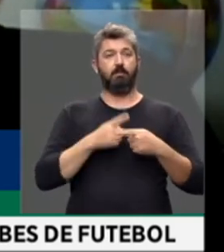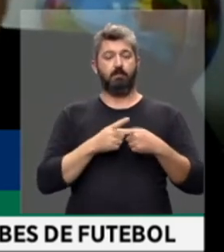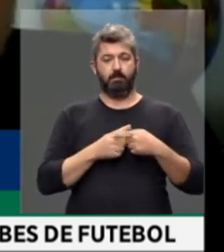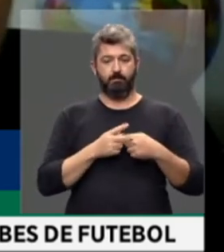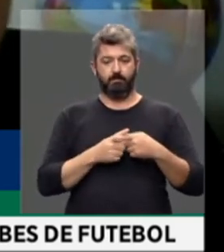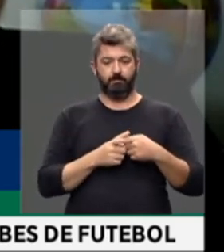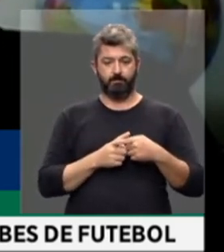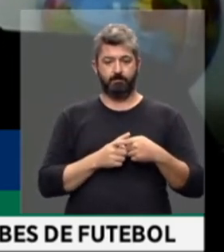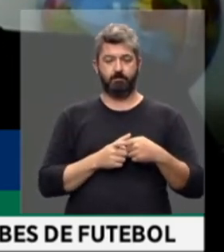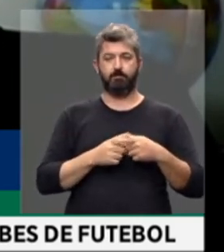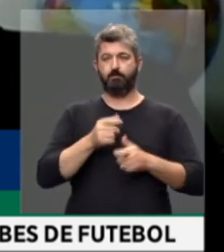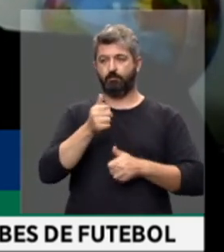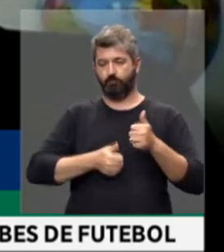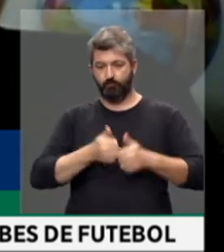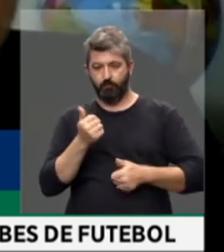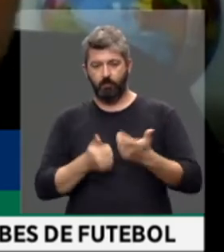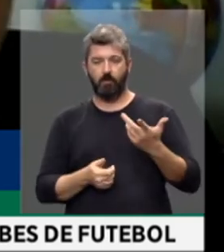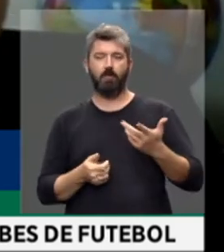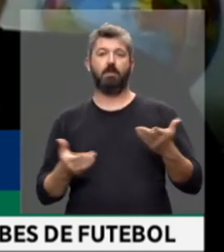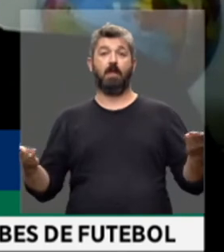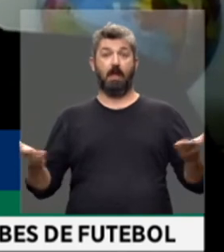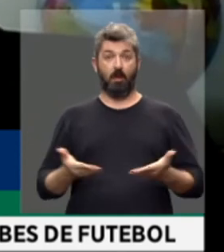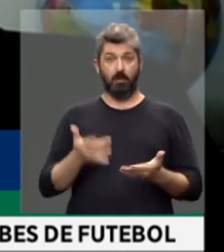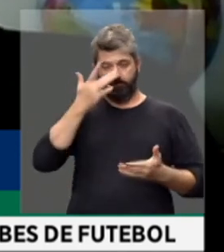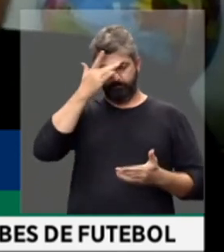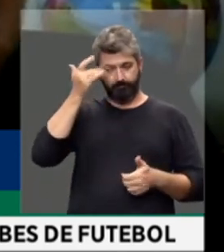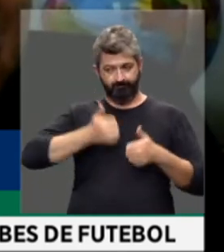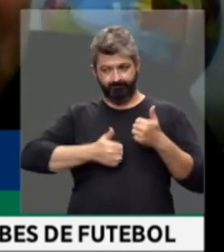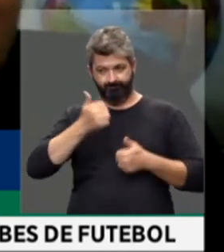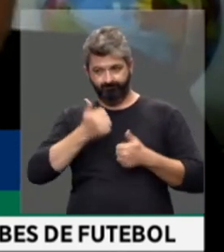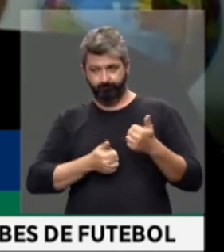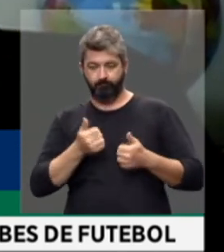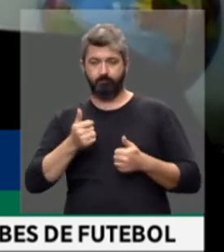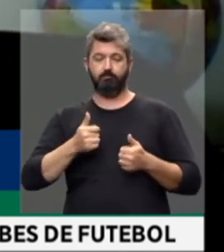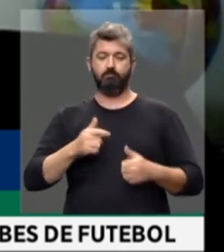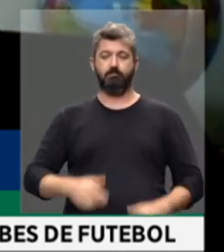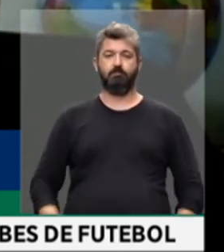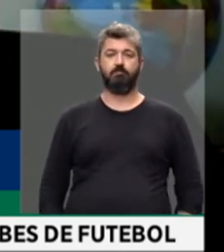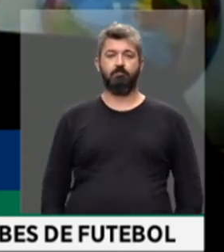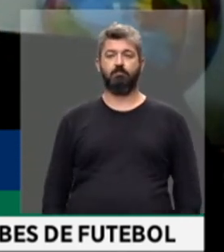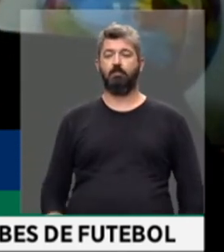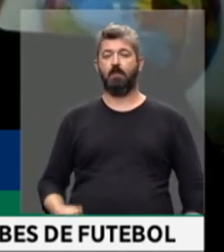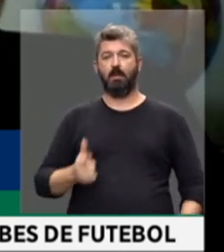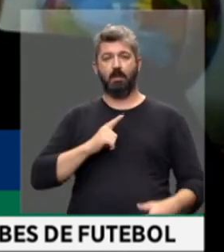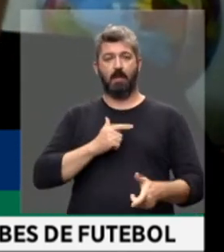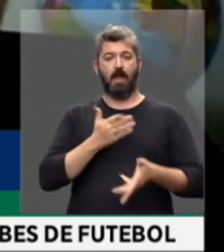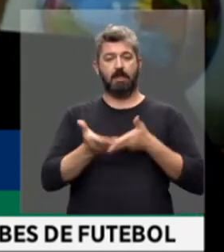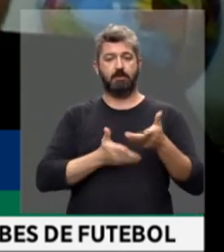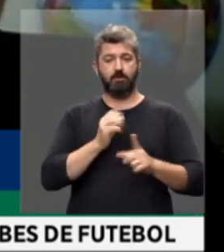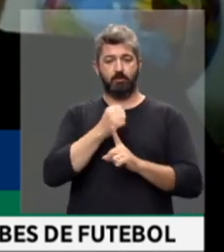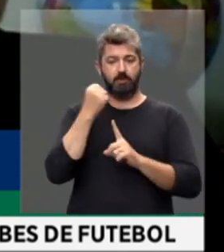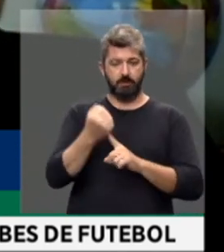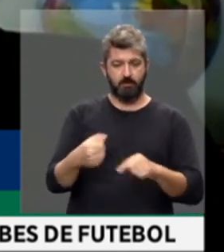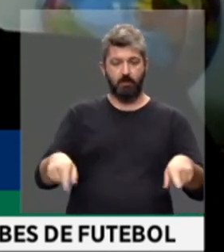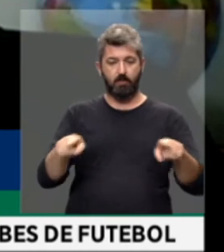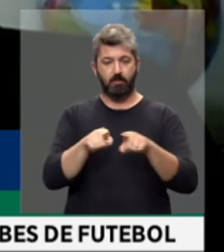PARTIDOS JÁ ENTENDERAM A VOTAÇÃO QUE NÓS DEVEMOS MANTER O ART. 57 PARA QUE... NOVOS ESPORTISTAS... OS ATUAIS ESPORTIVAS... ESPORTISTAS QUE